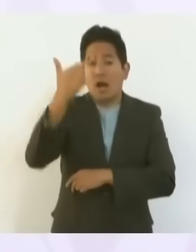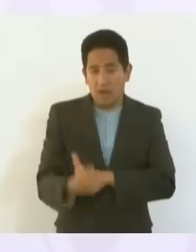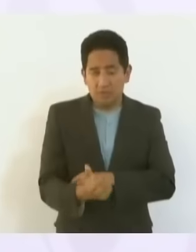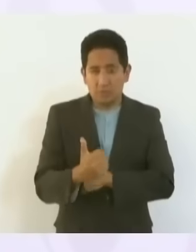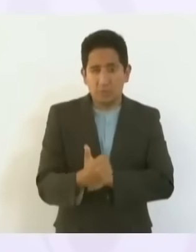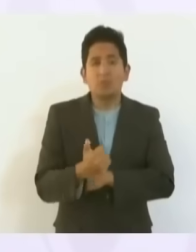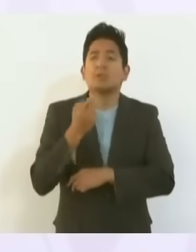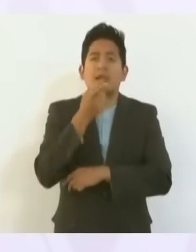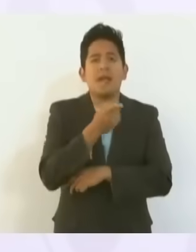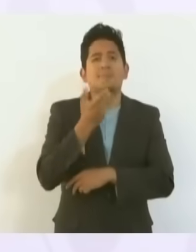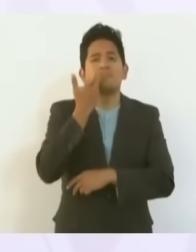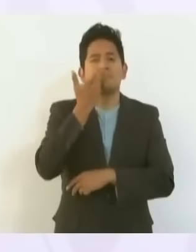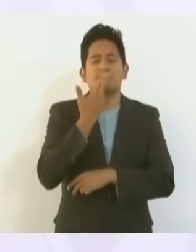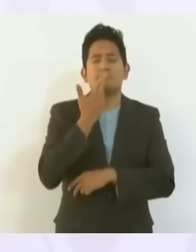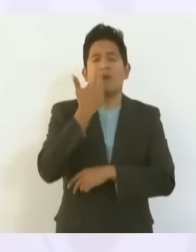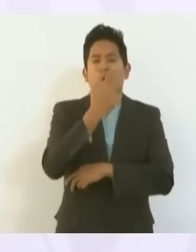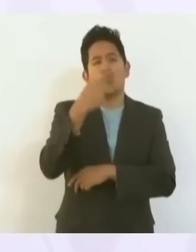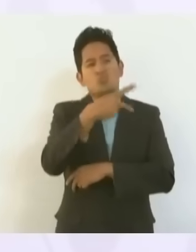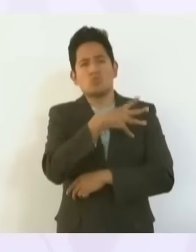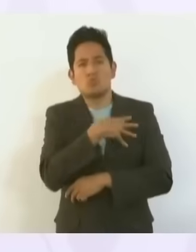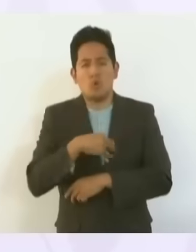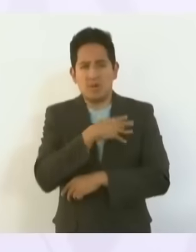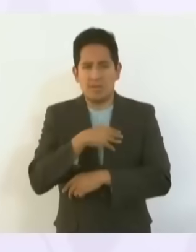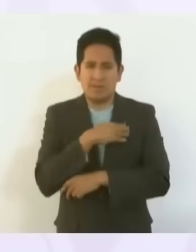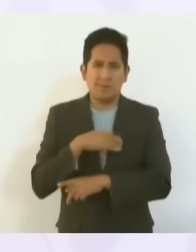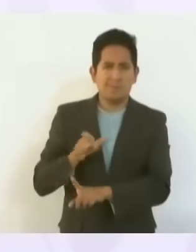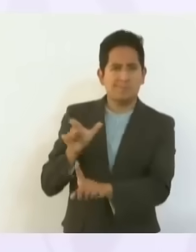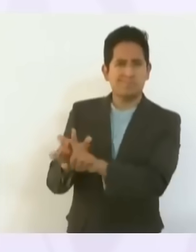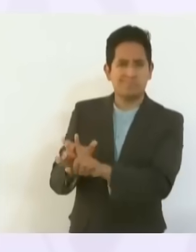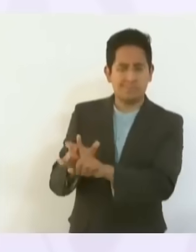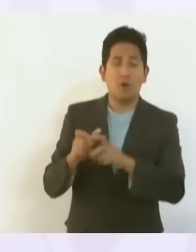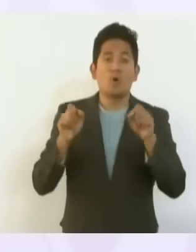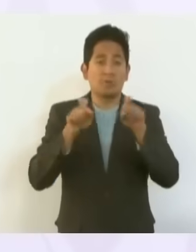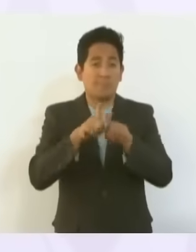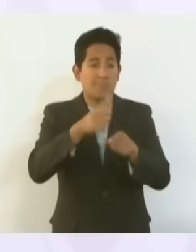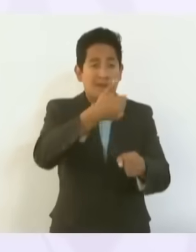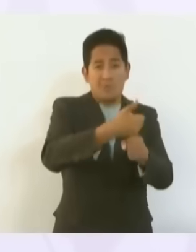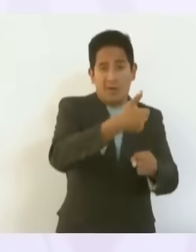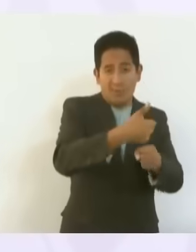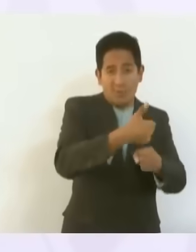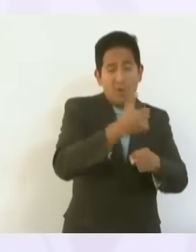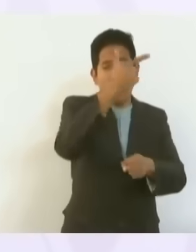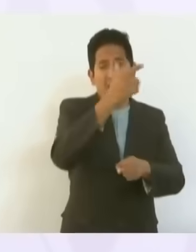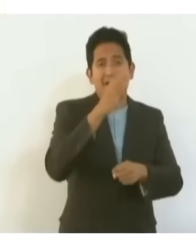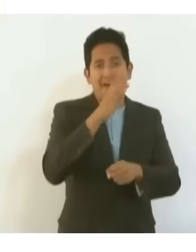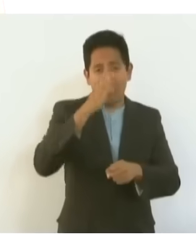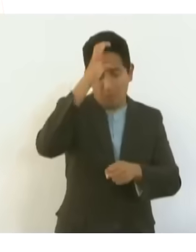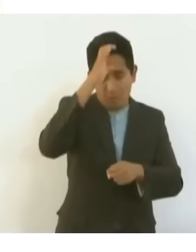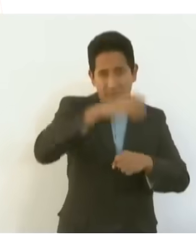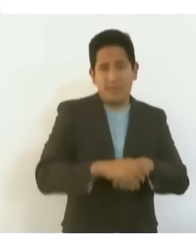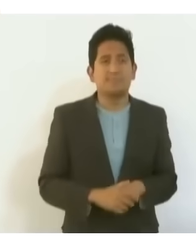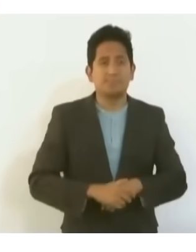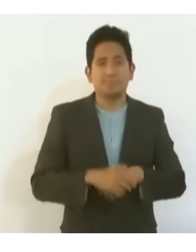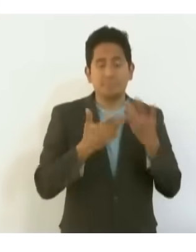recuerdo que puede hacer daño. O como ese abuelo en Coahuila que nos dijo, "Mi nieto ya me preguntó